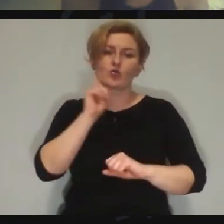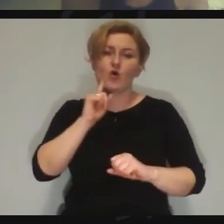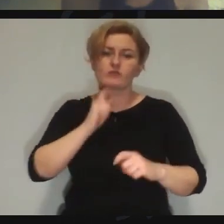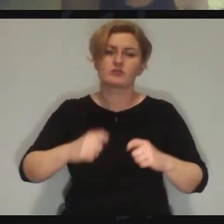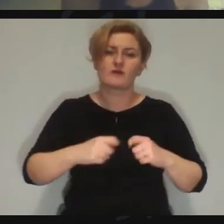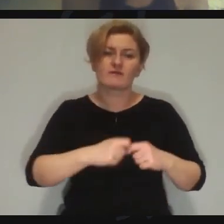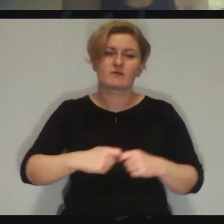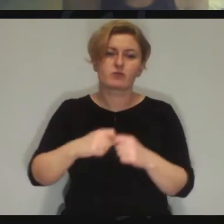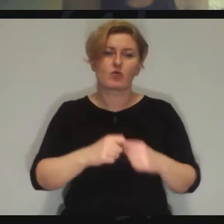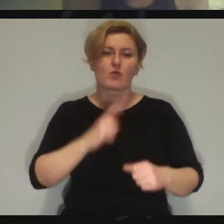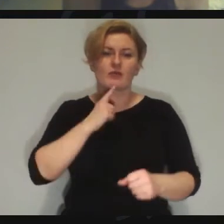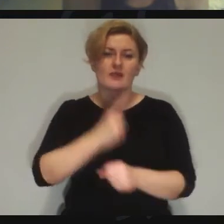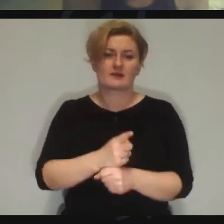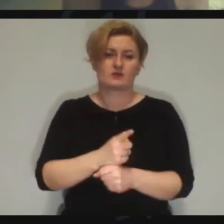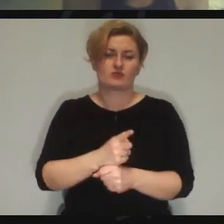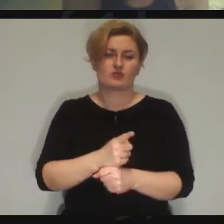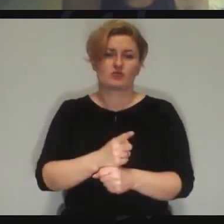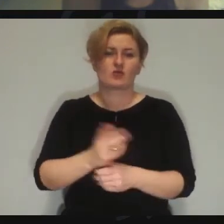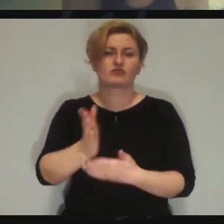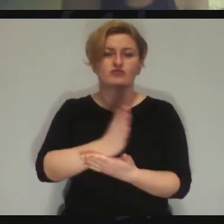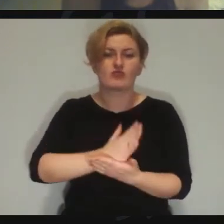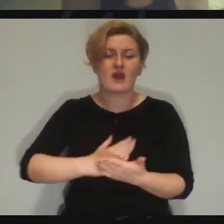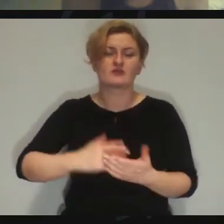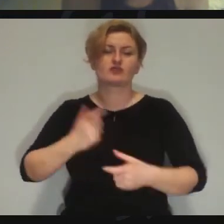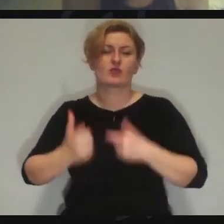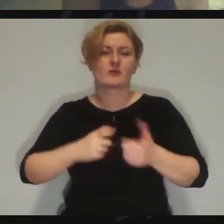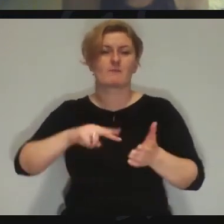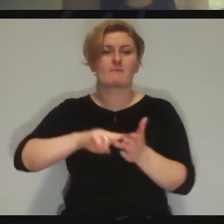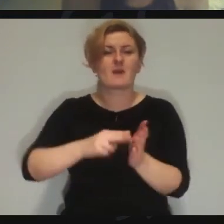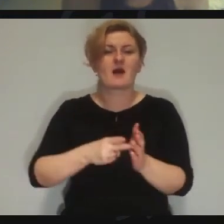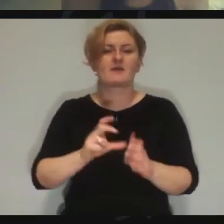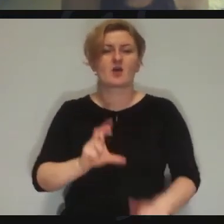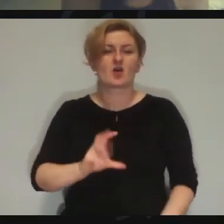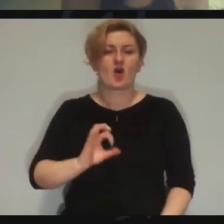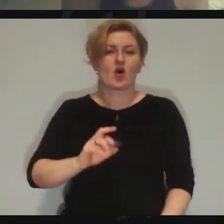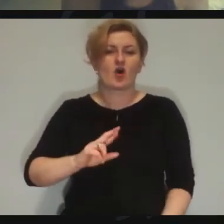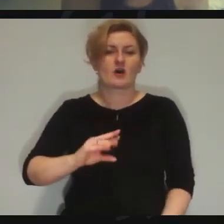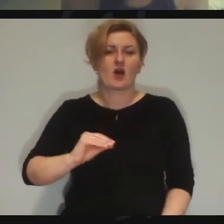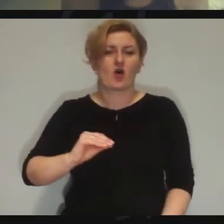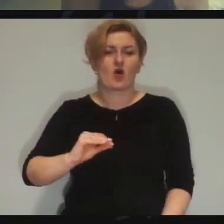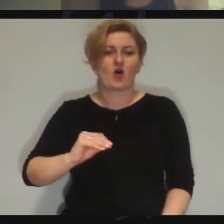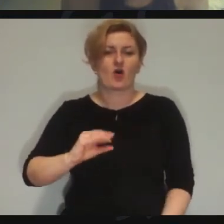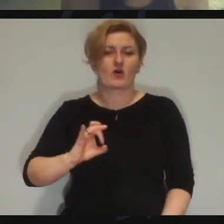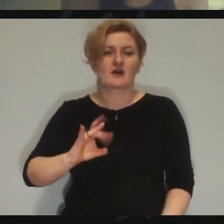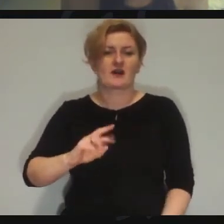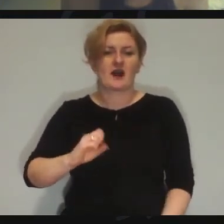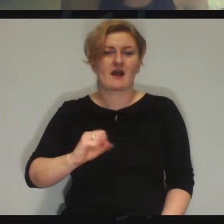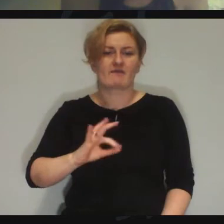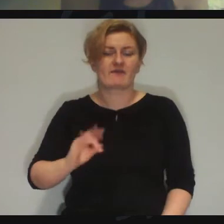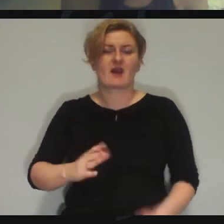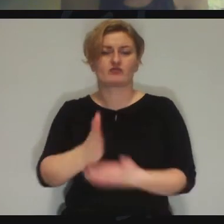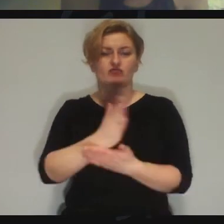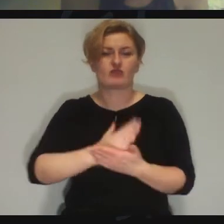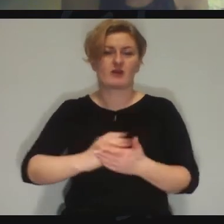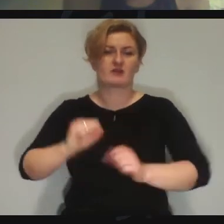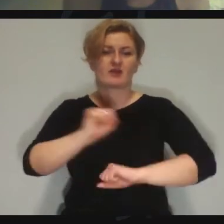Część przeznaczamy na tworzenie choreografii, a resztę na doskonalenie danych tricków.